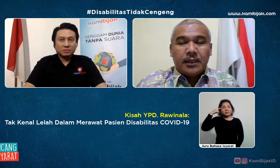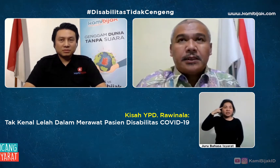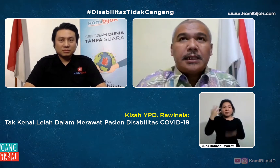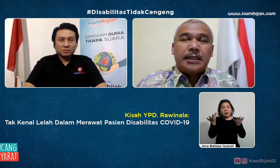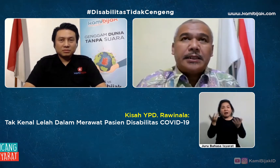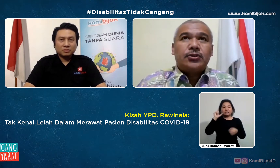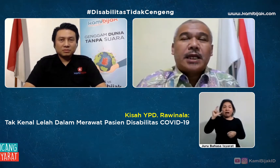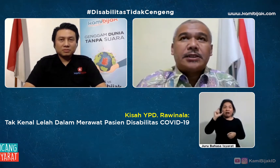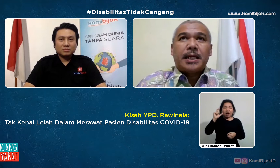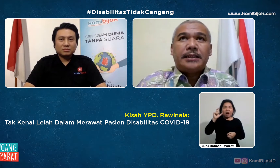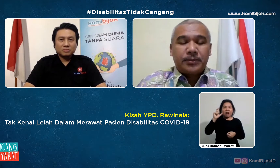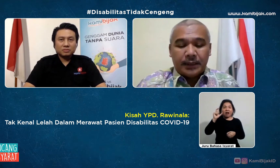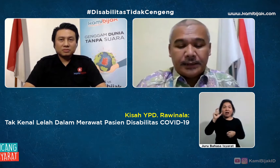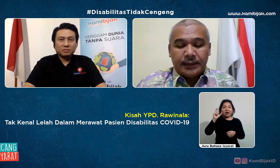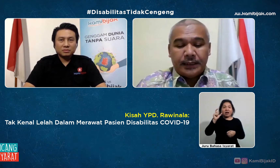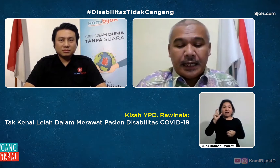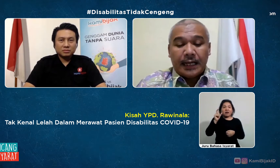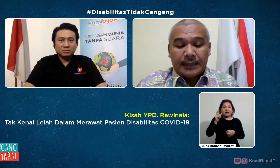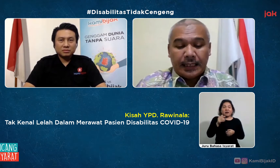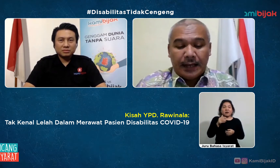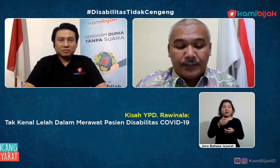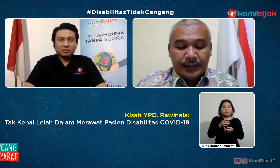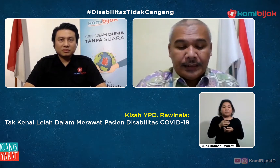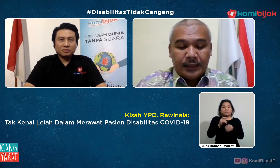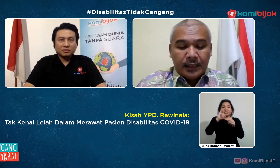dengan isolasi mandiri bagi anak-anak kami,